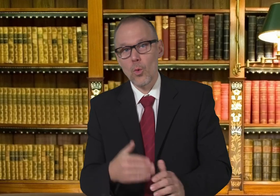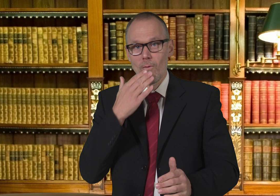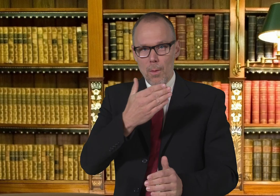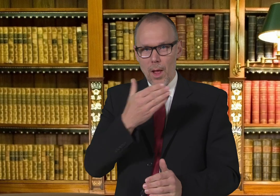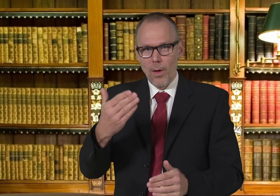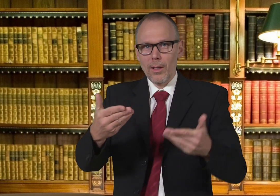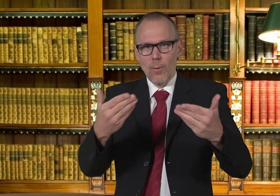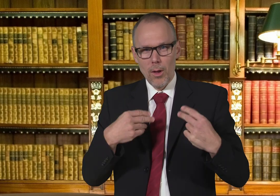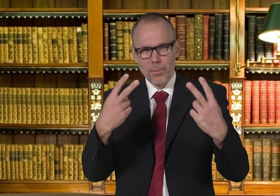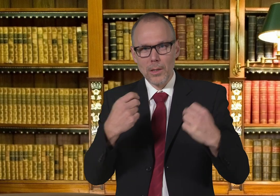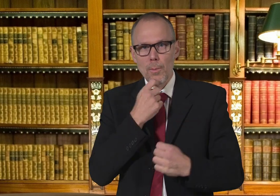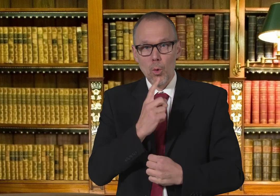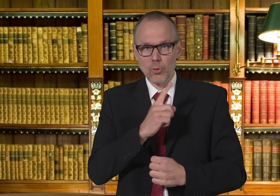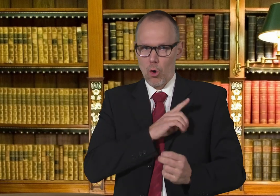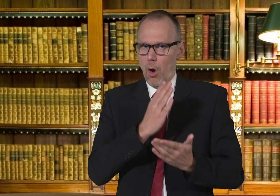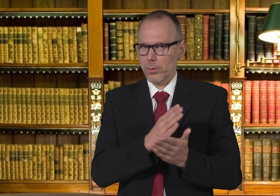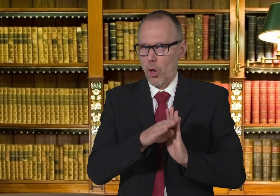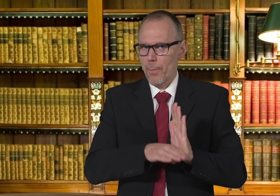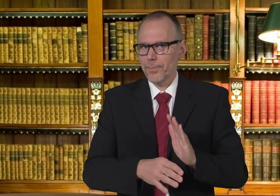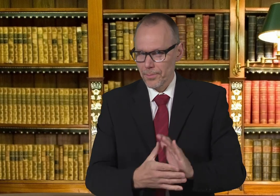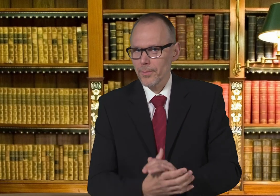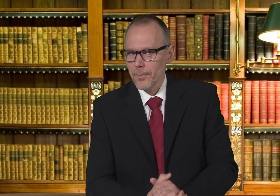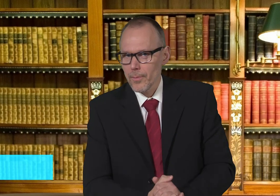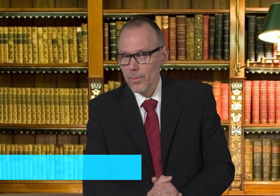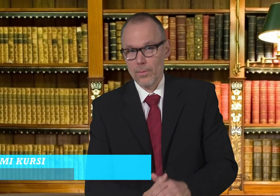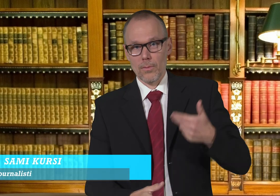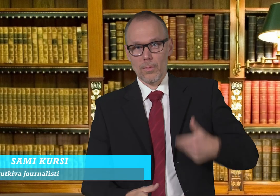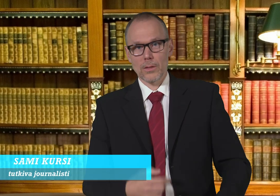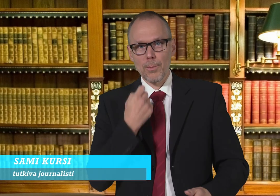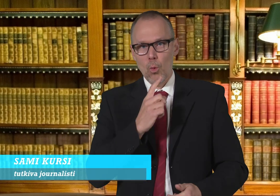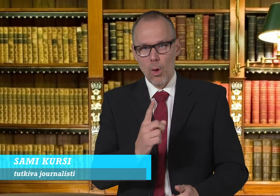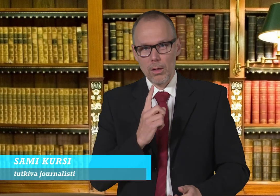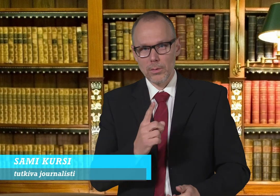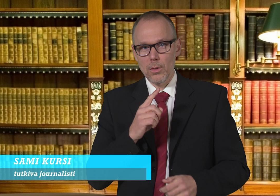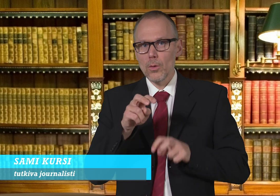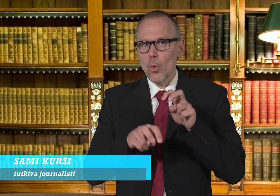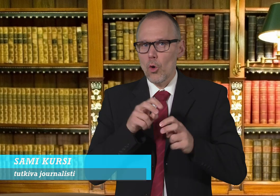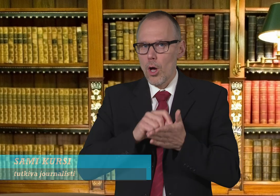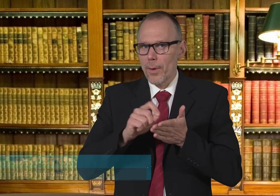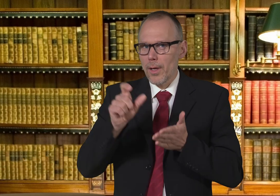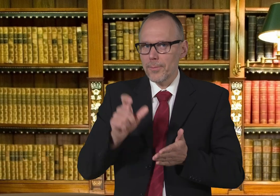Hyvää päivää ja tervetuloa Kursilla on asiaa -ohjelman pariin. Minä olen Sami Kursi, tutkiva journalisti.